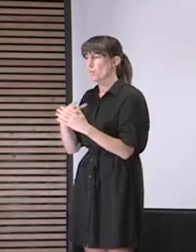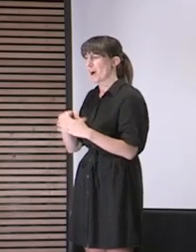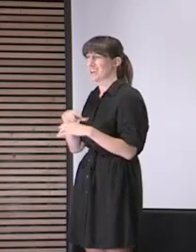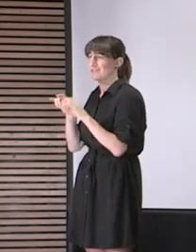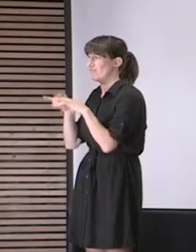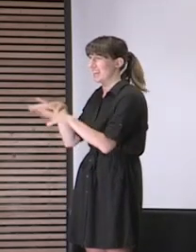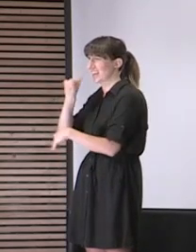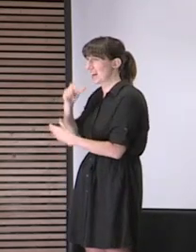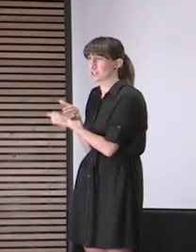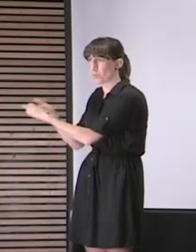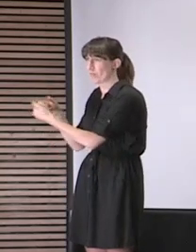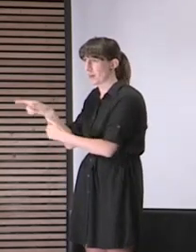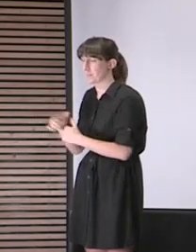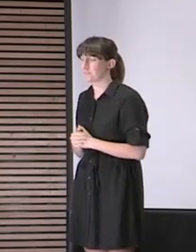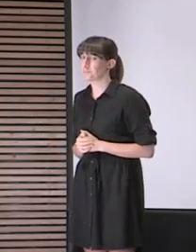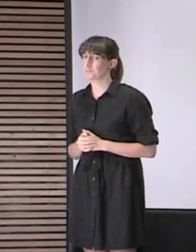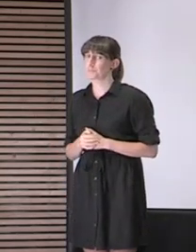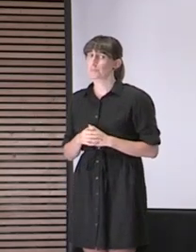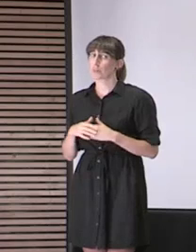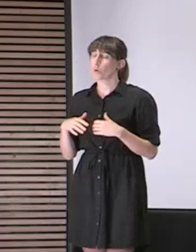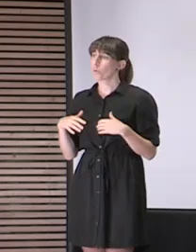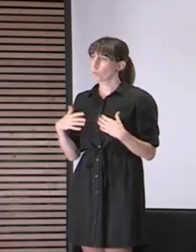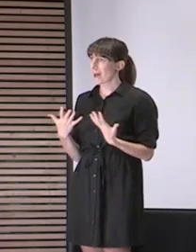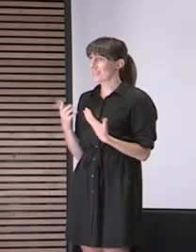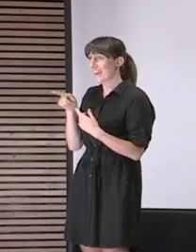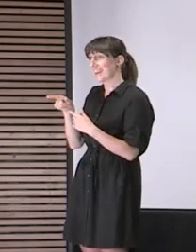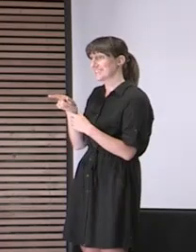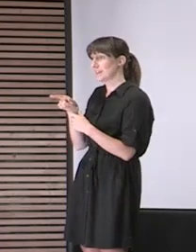Inmigracion Australiana Declaración del ministro sobre visas temporales entiendo que afecta Nueva Neozelandeses y Afecta a los trabajadores